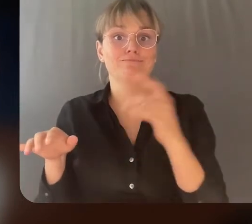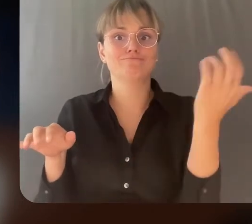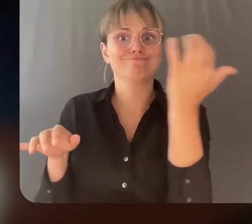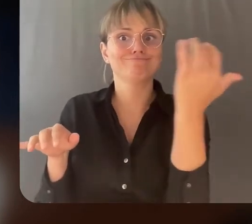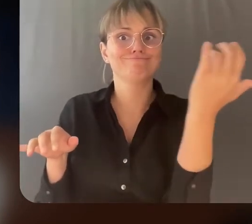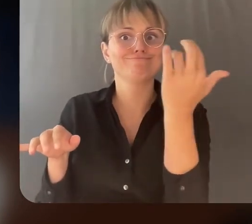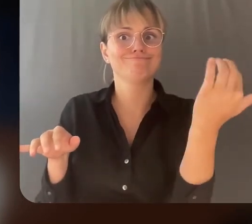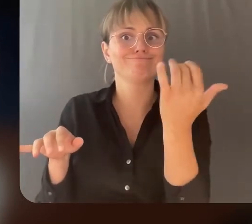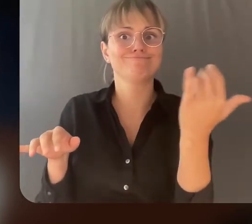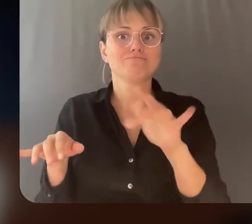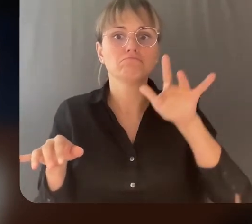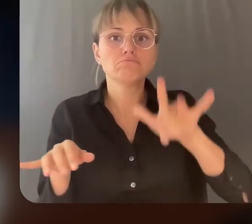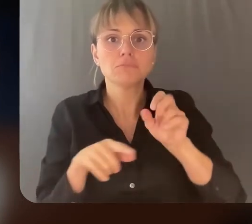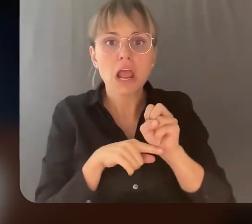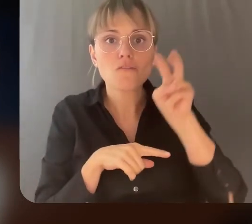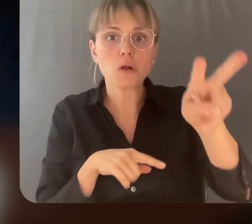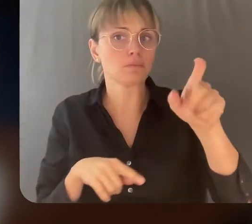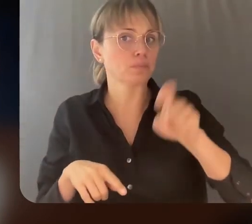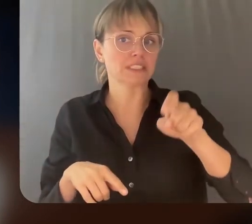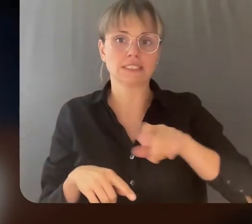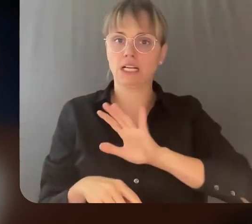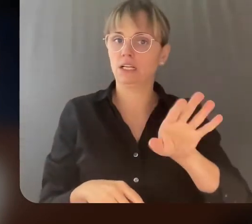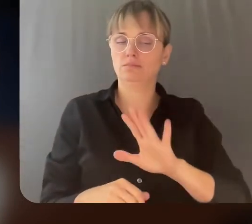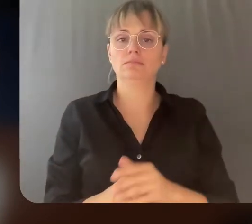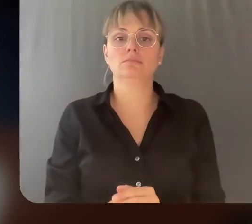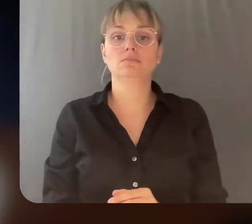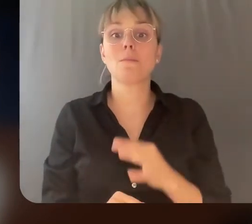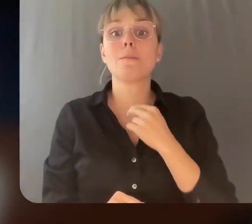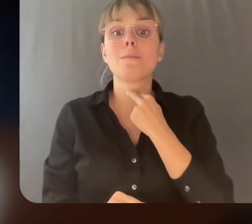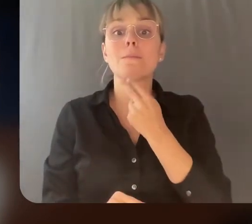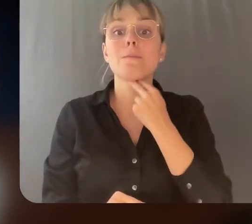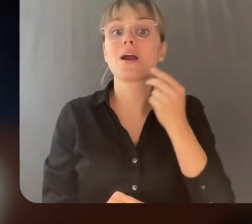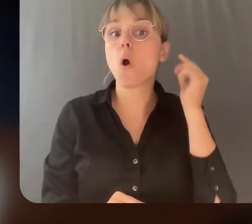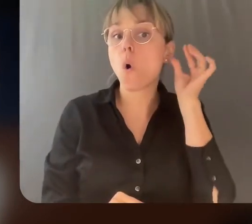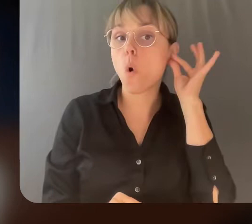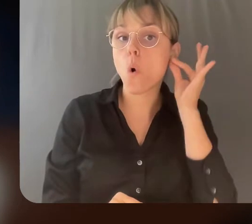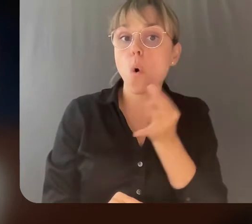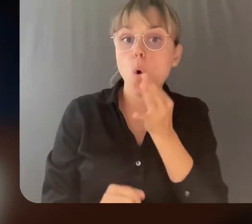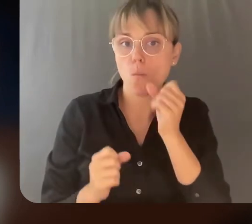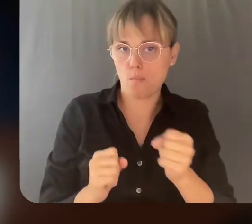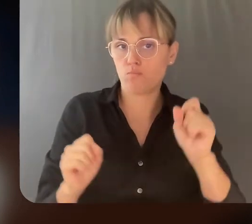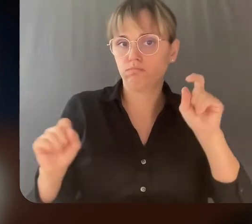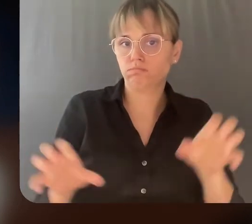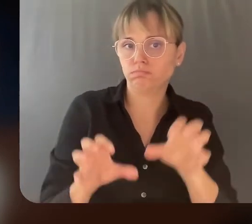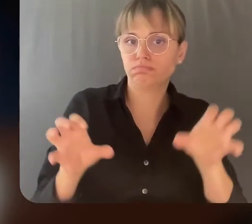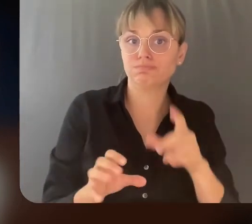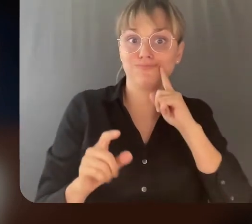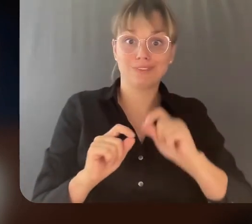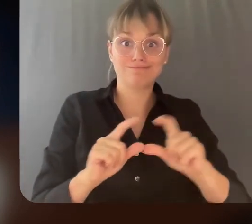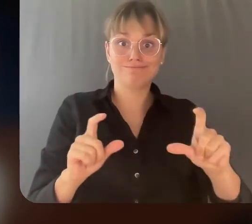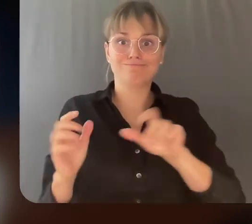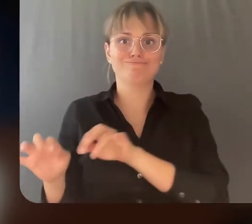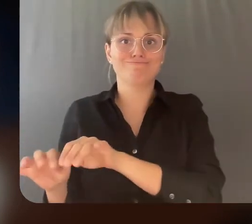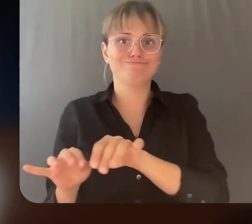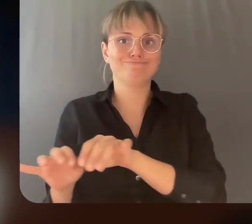Il n'y a pas de bouton d'envoi. Tu peux activer le micro pour parler. L'opérateur tape une question, mais ton afficheur braille ne l'affiche pas encore.